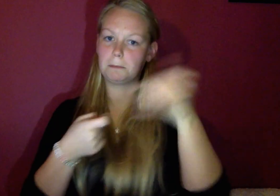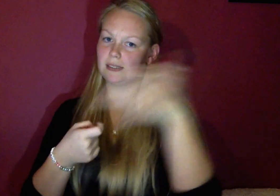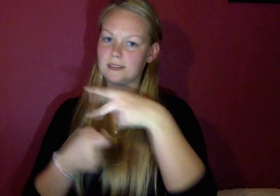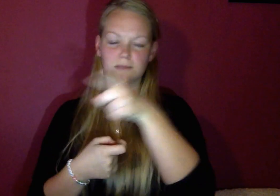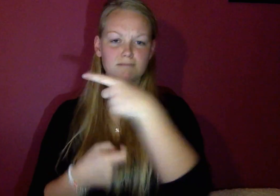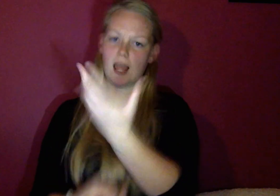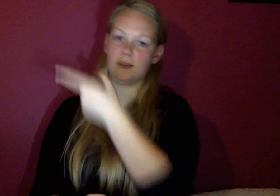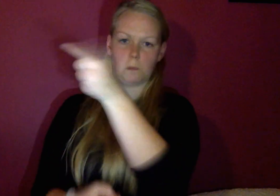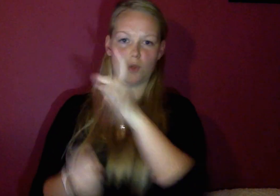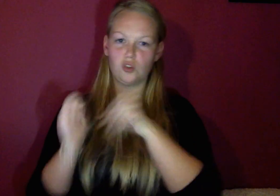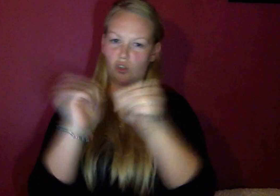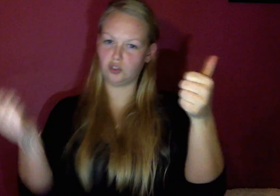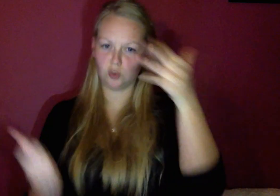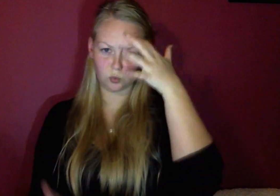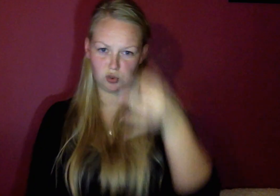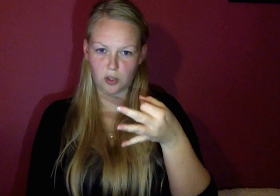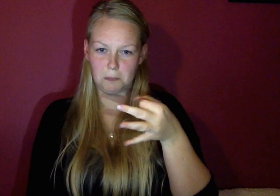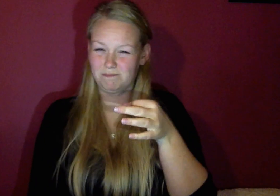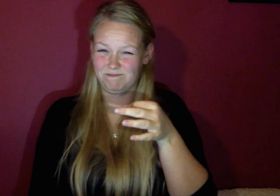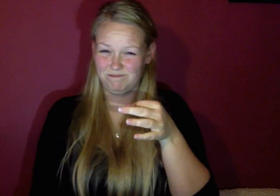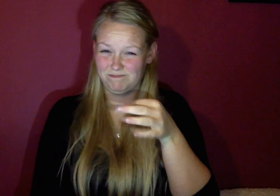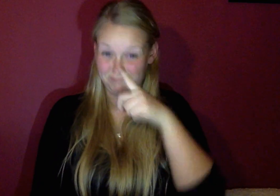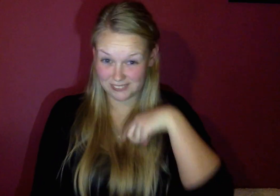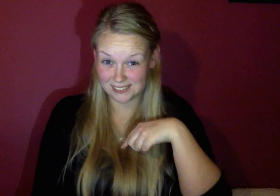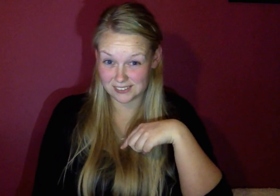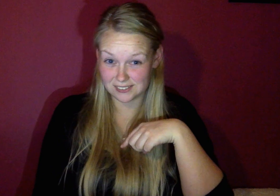måste kopplas in för att det är de som har största kunskap. Nej... Det är fel.